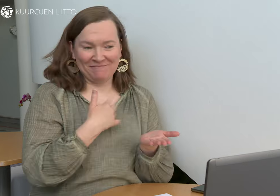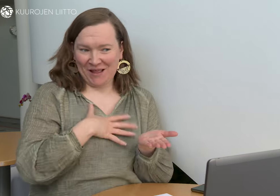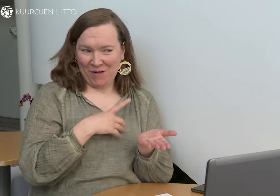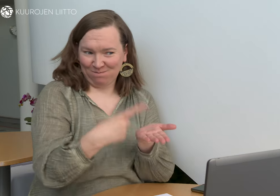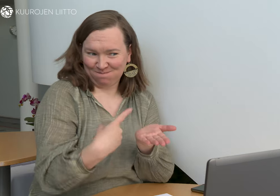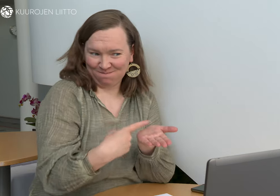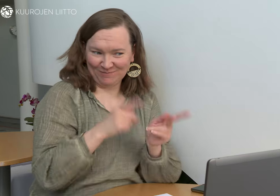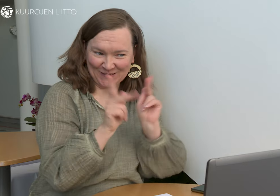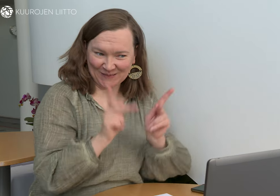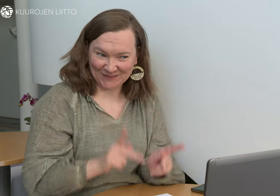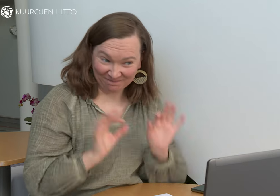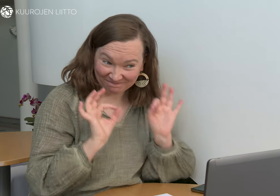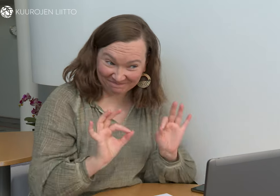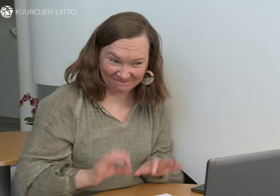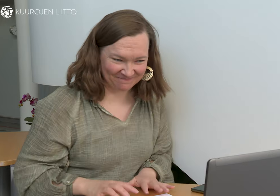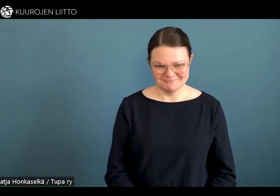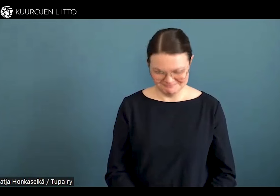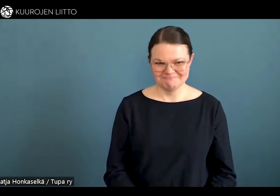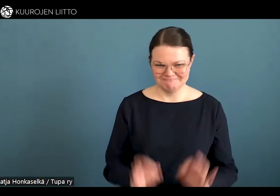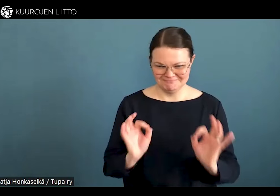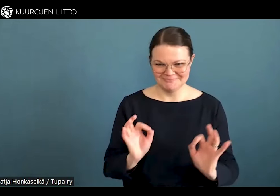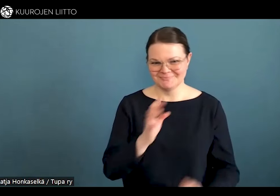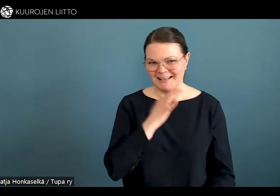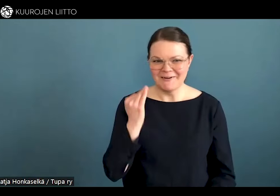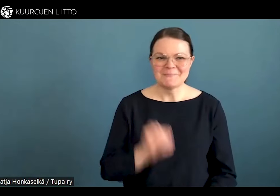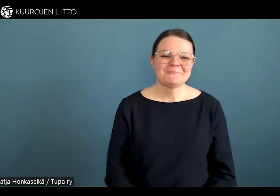ja siksi pyysimmekin päästä haastattelemaan sinua. Jes, kiva juttu.